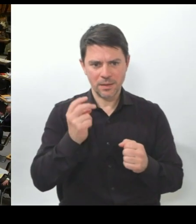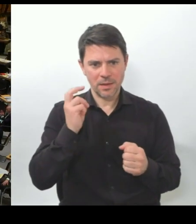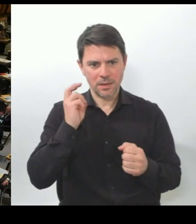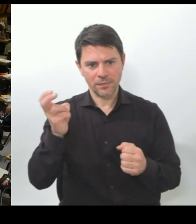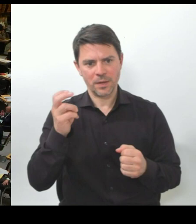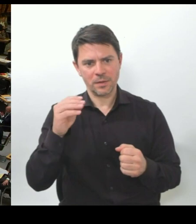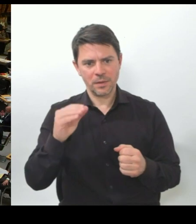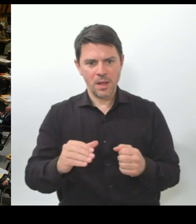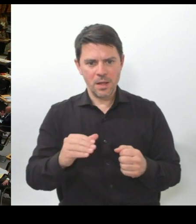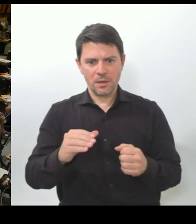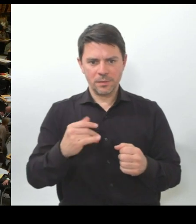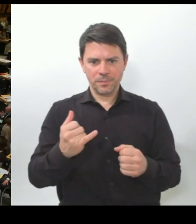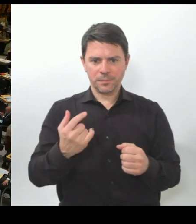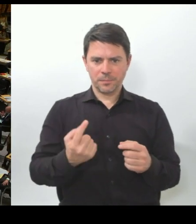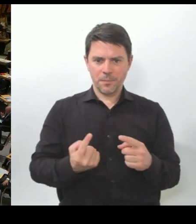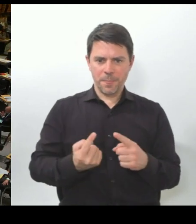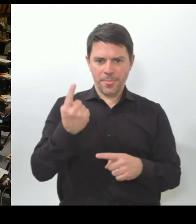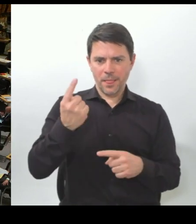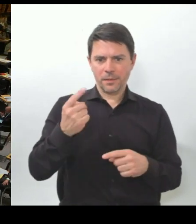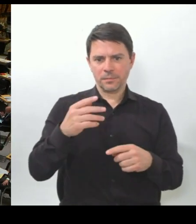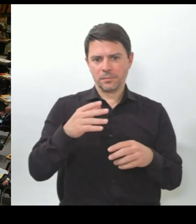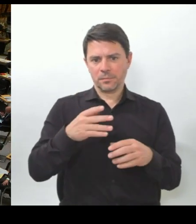Für die Grünen Fraktion spricht der Kollege Zimmer.(Rednerwechsel)